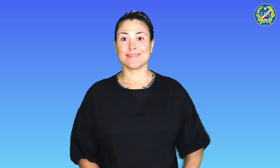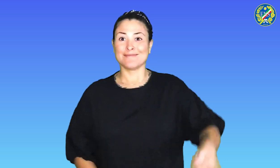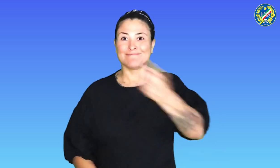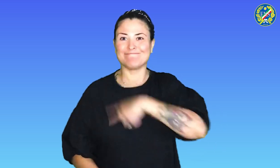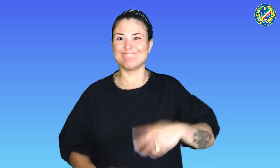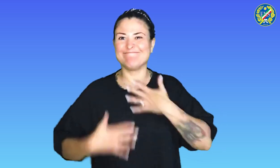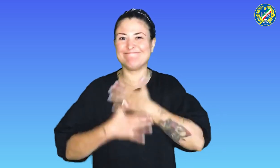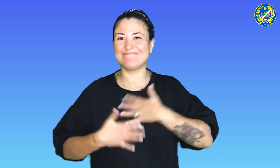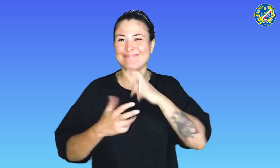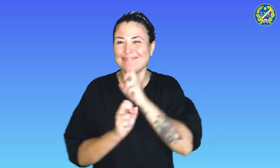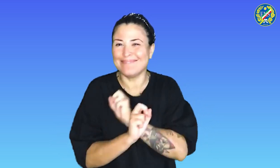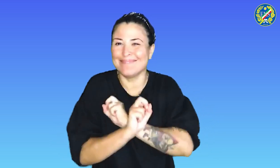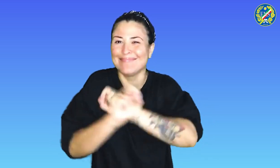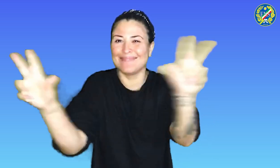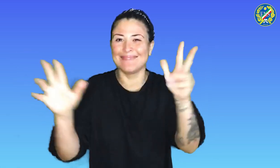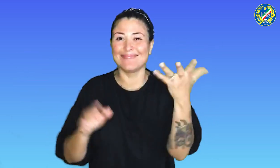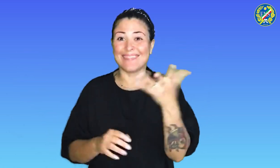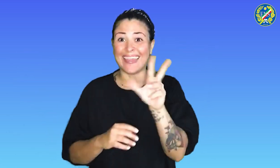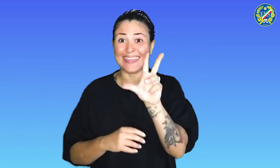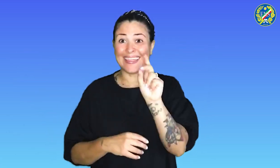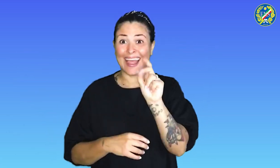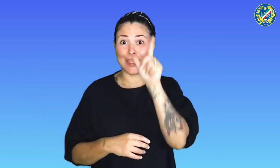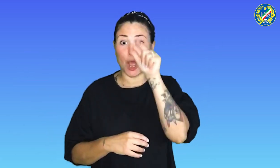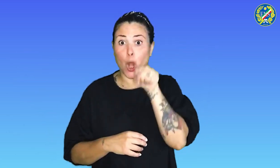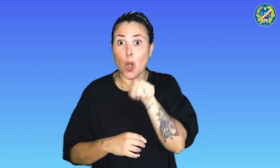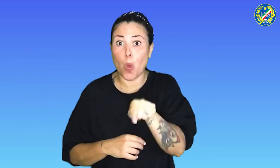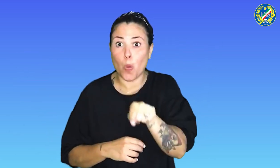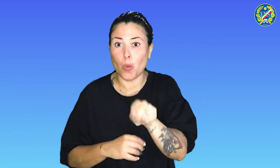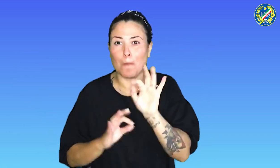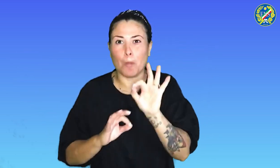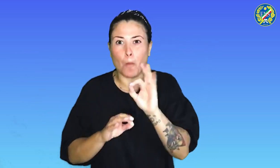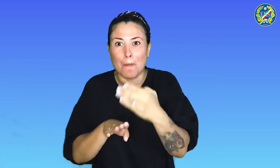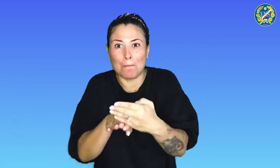Siamo felici di annunciarvi che il 30 luglio,